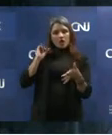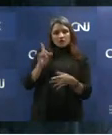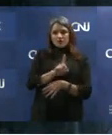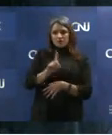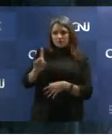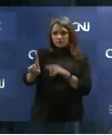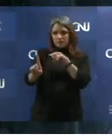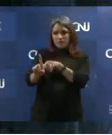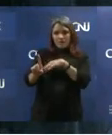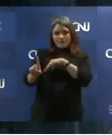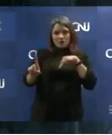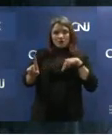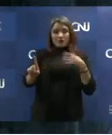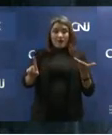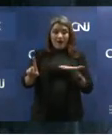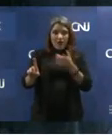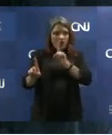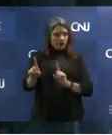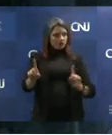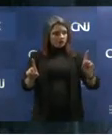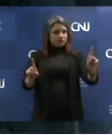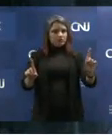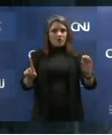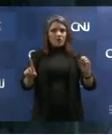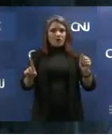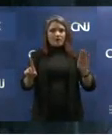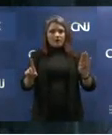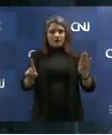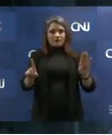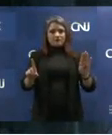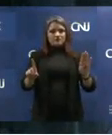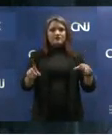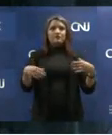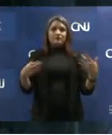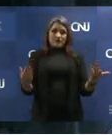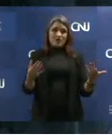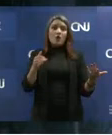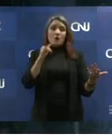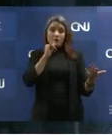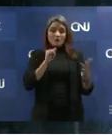representando essa lógica, tem que ser a primeira vaga por ser ímpar. Foi da classe X